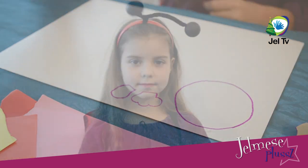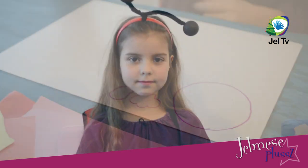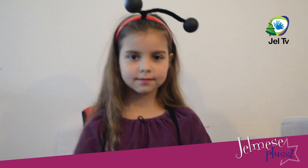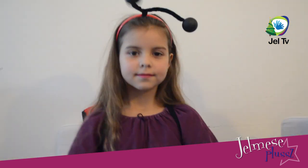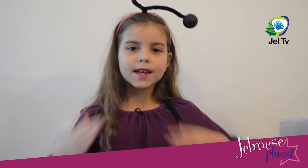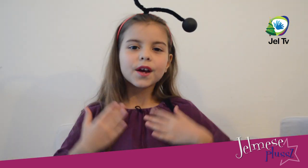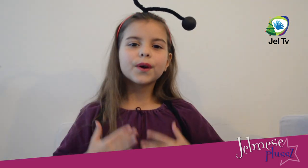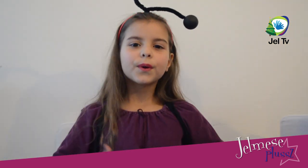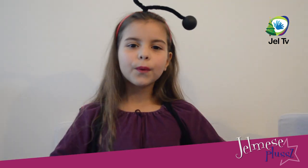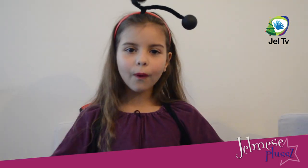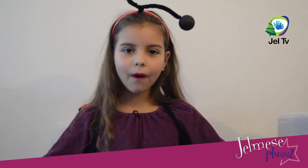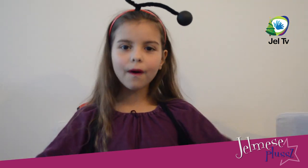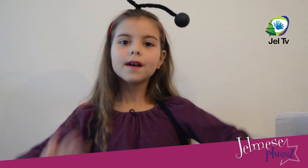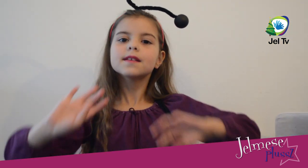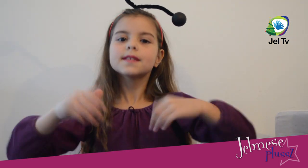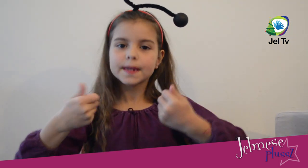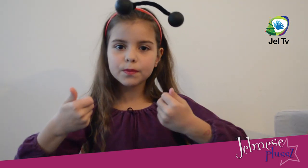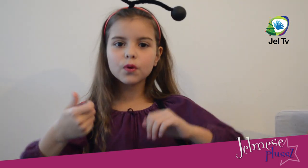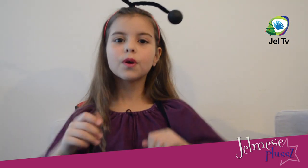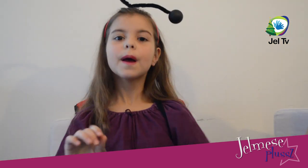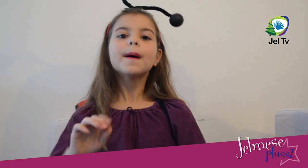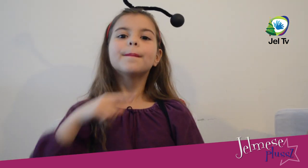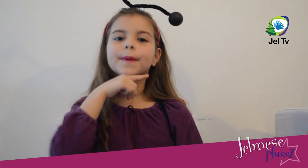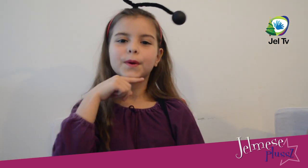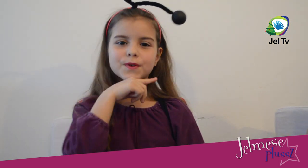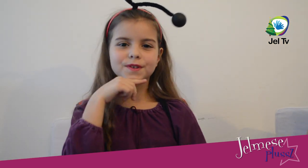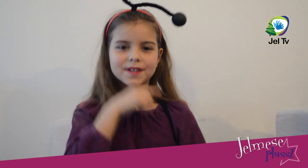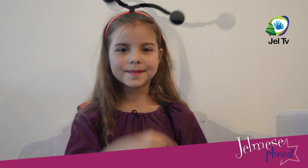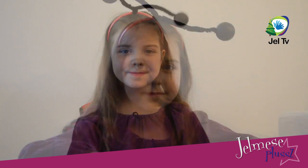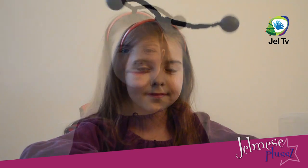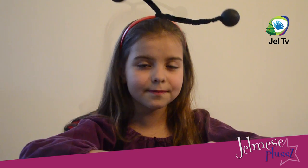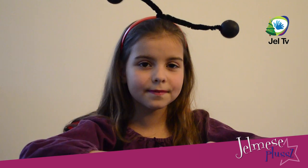Ruha, cipő-piros